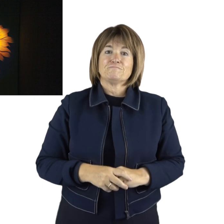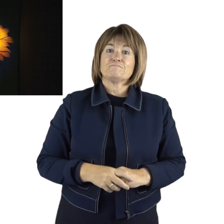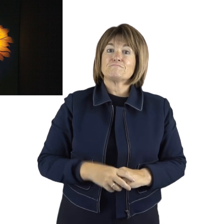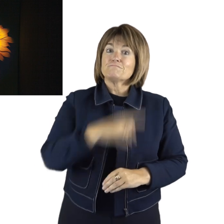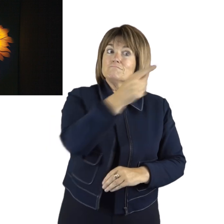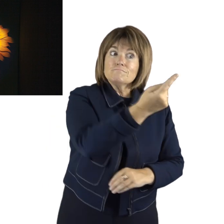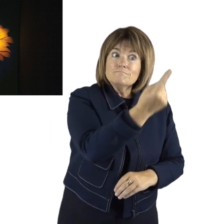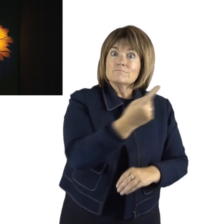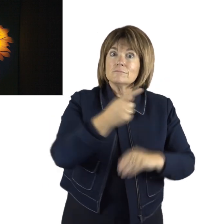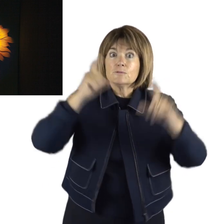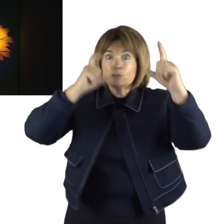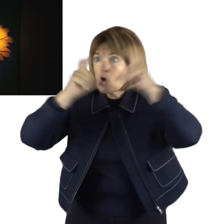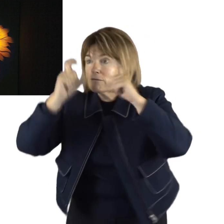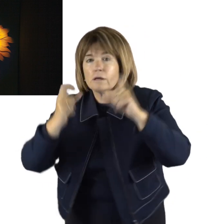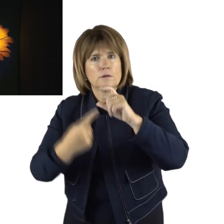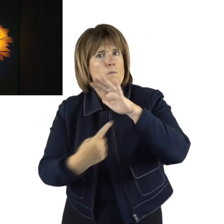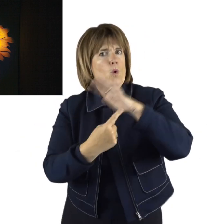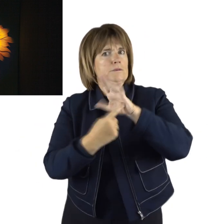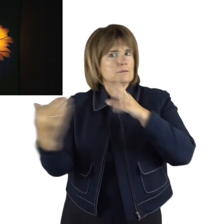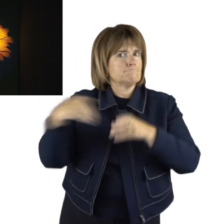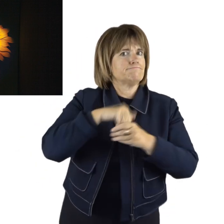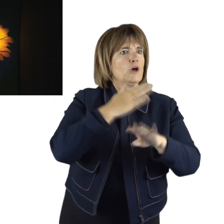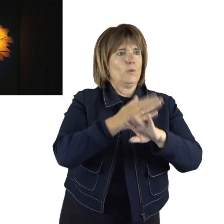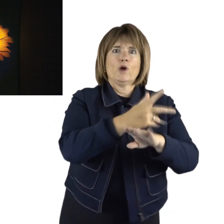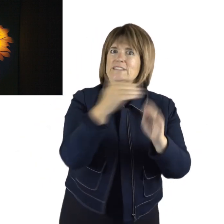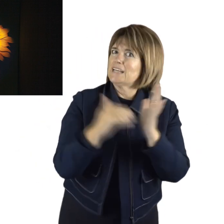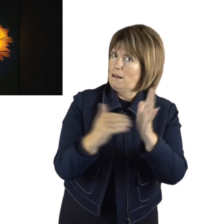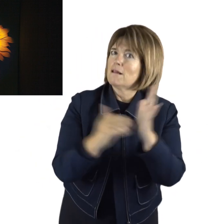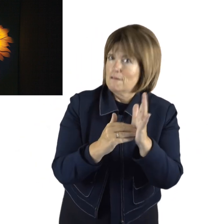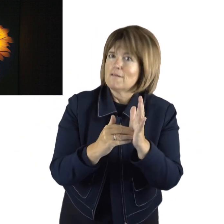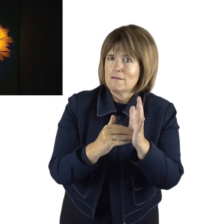Mae ffotograffiaeth yn parhau i fod wrth wraidd ei gwaith,